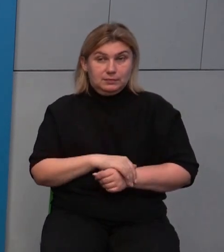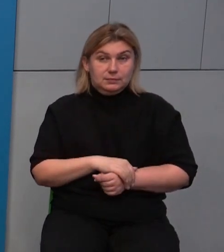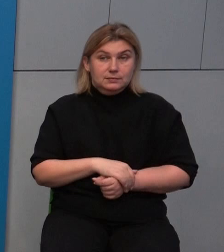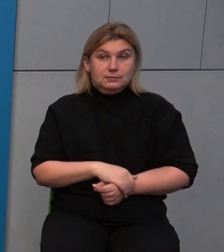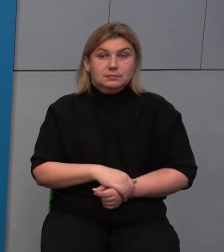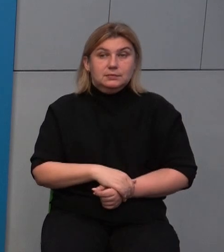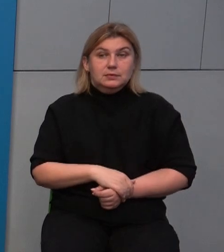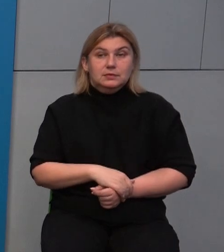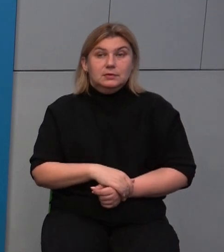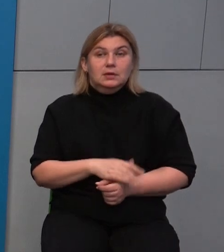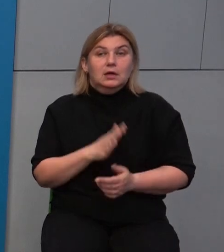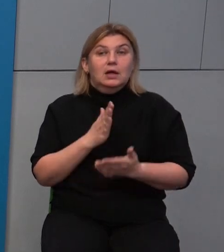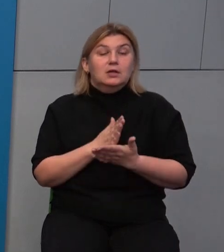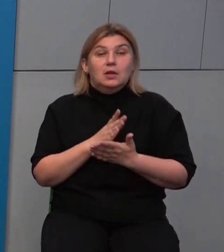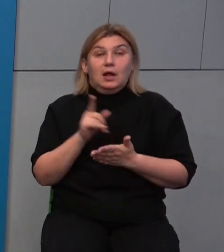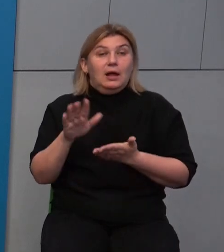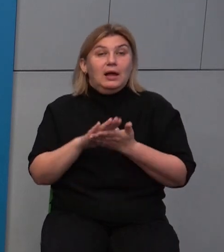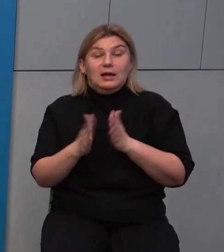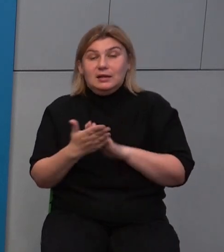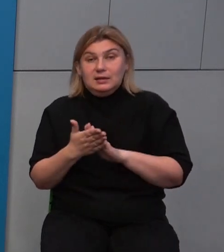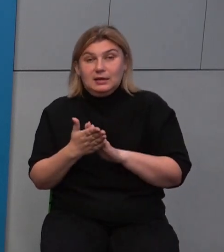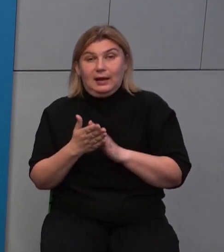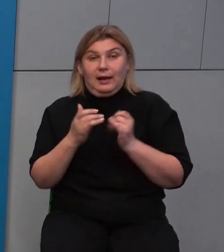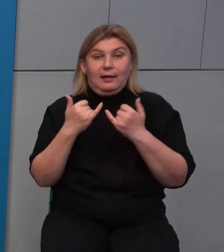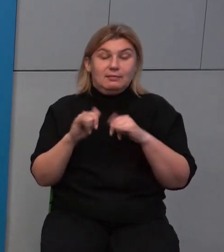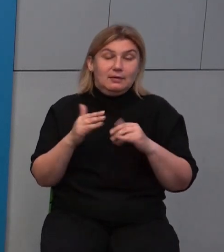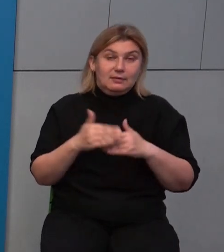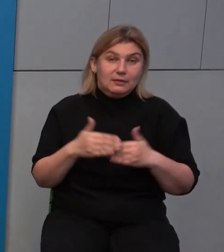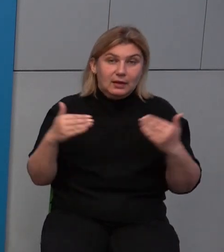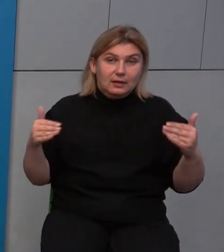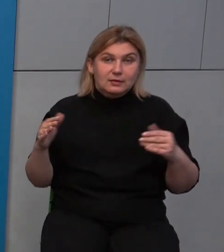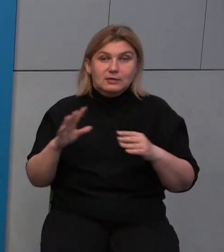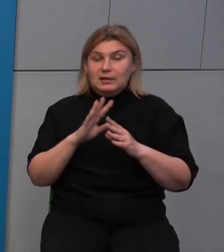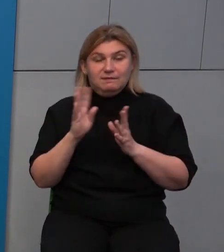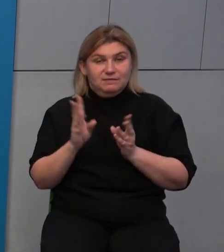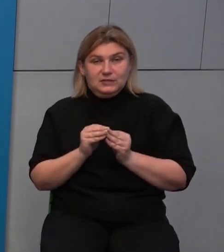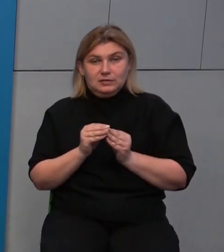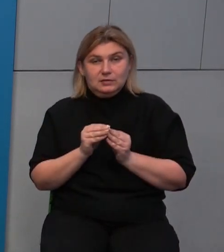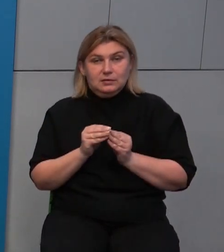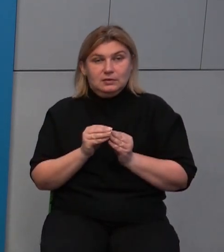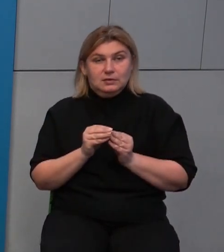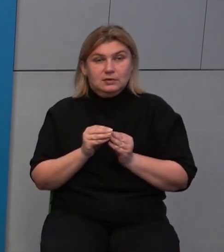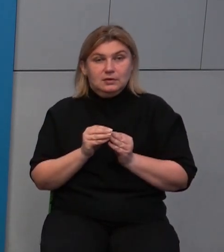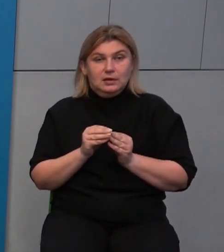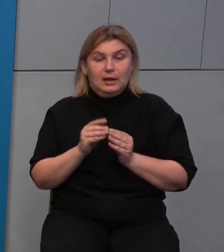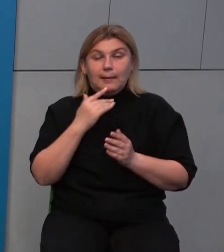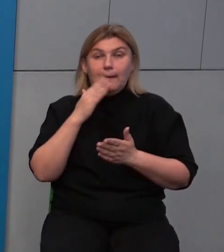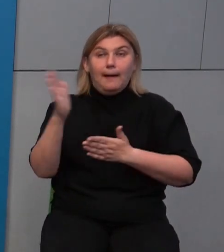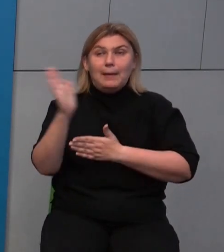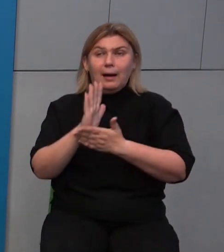Tylko że to nie ten rynek, nie ten teatr, nie to wszystko. To znaczy ta topografia jest przesunięta.